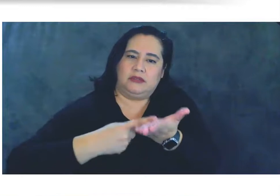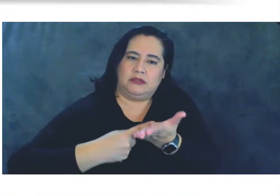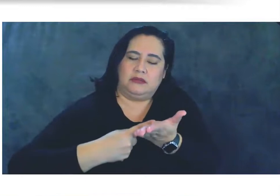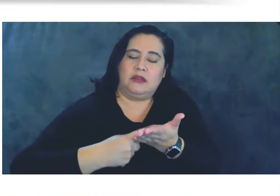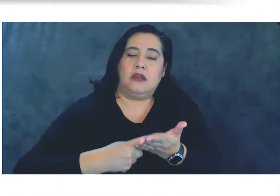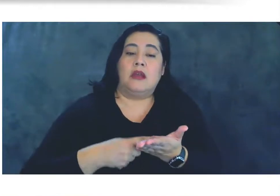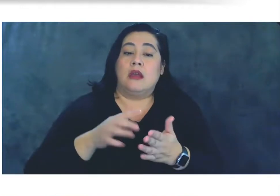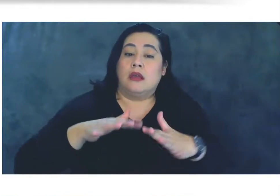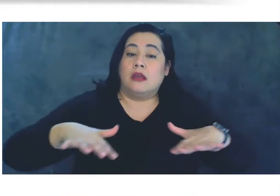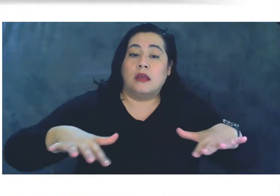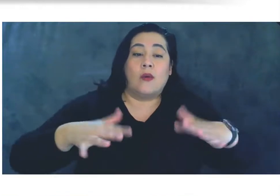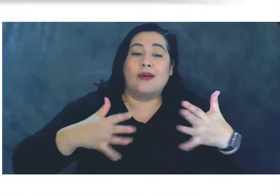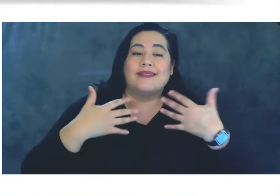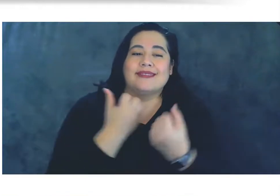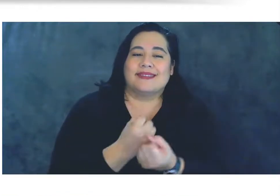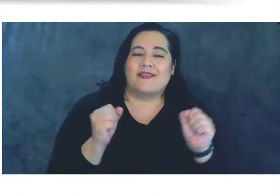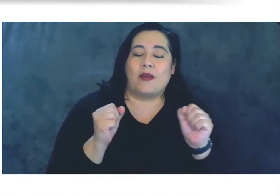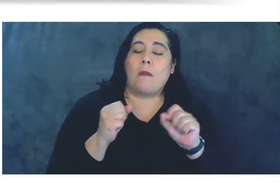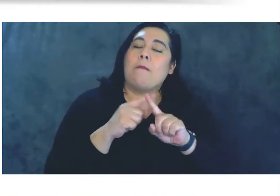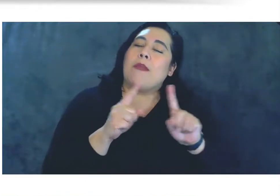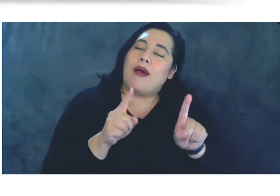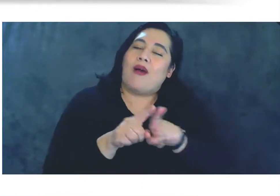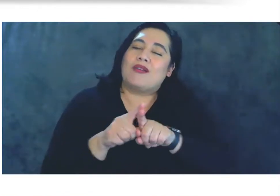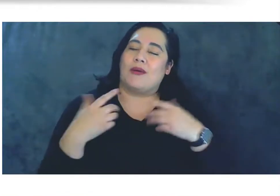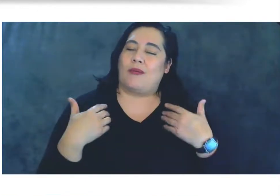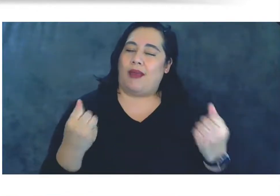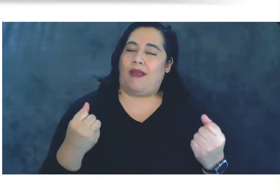En un espacio seguro pero también valiente de aprendizaje.